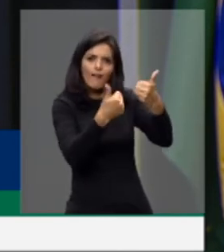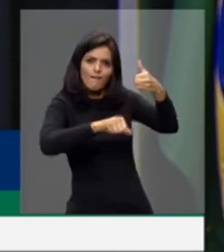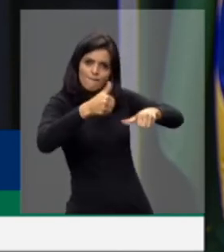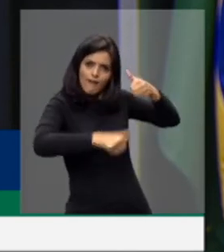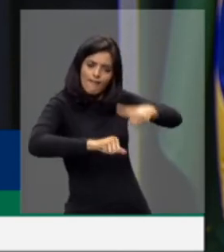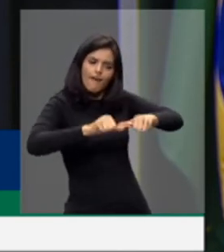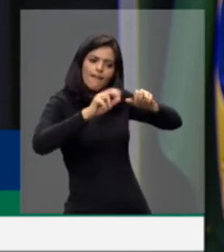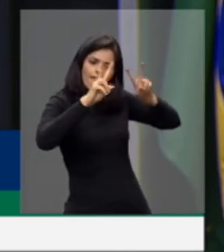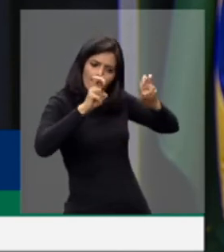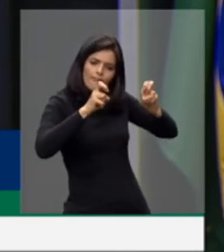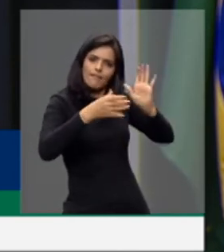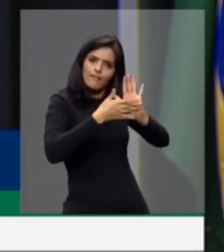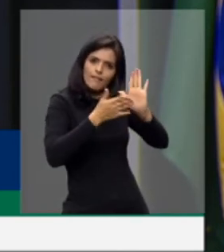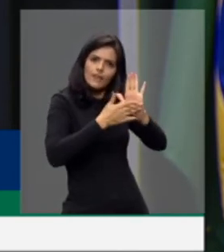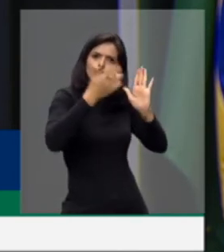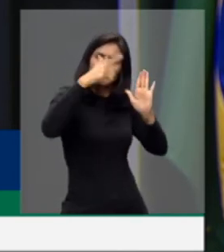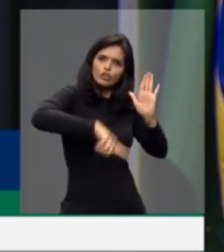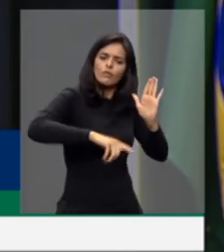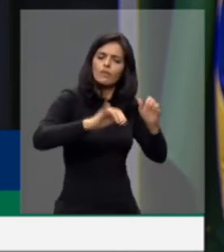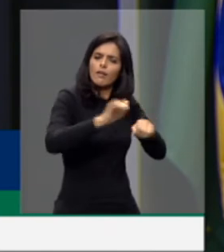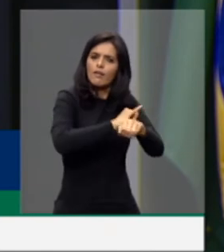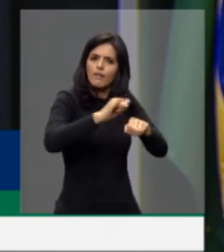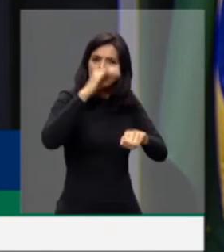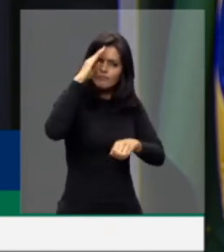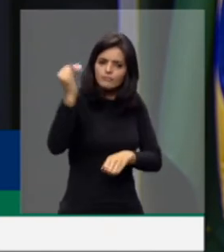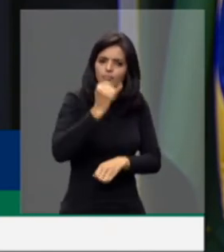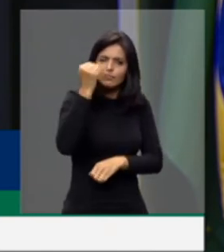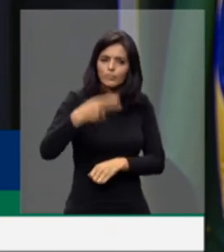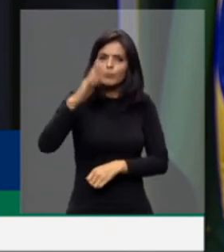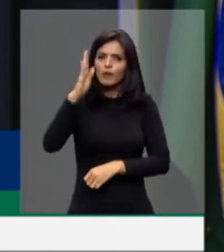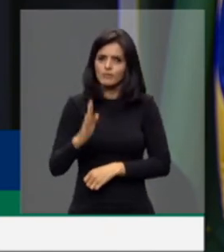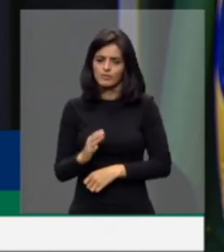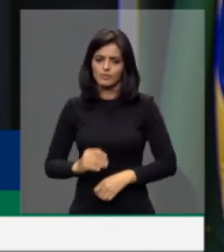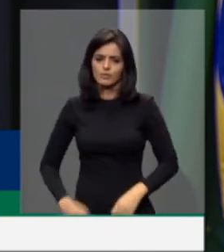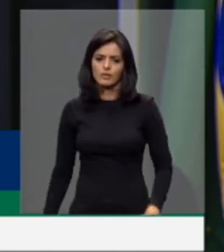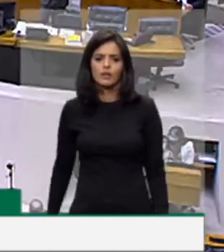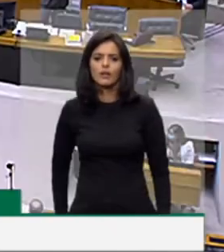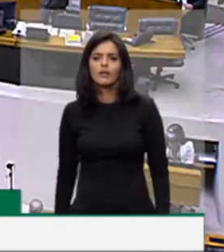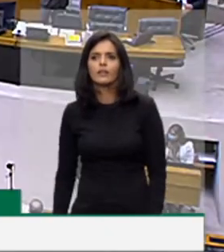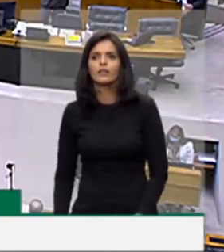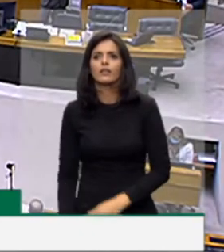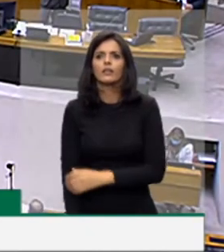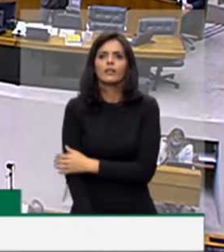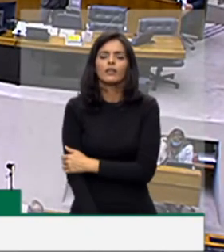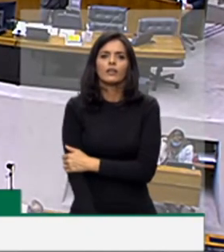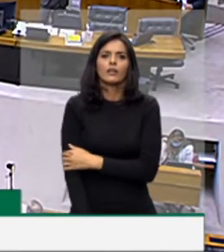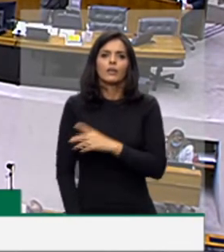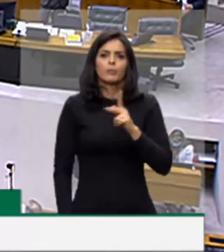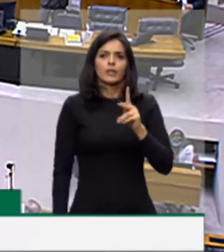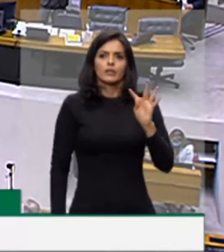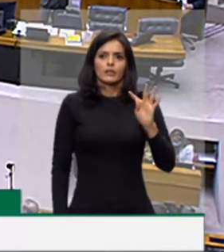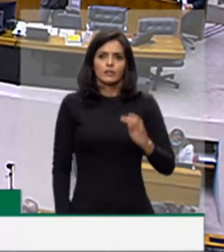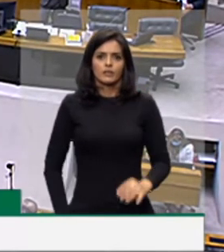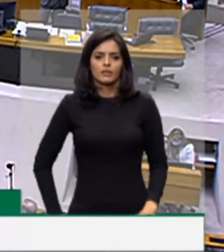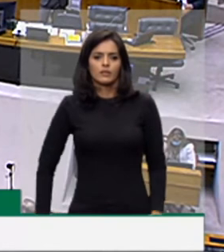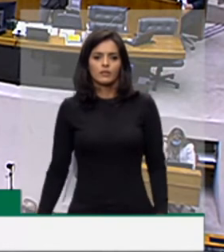VENCIDOS HOJE, NÓS ESTAREMOS AQUI NO ANO QUE VEM PARA ESTAR JUNTOS COM VOCÊS, PARA REVER ESSE ASSUNTO TÃO FUNDAMENTAL E ESTRATÉGICO AO BRASIL E AOS